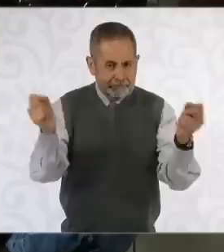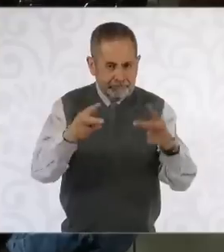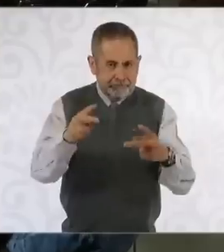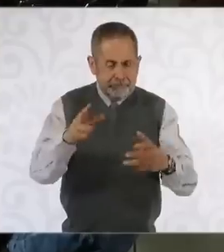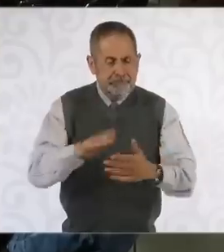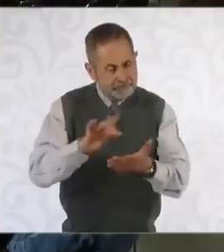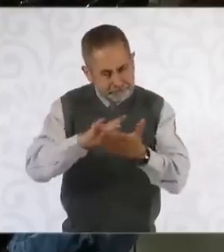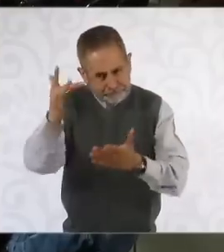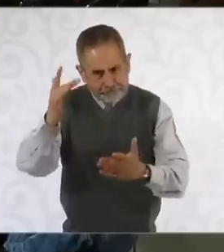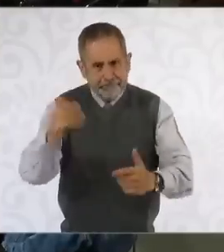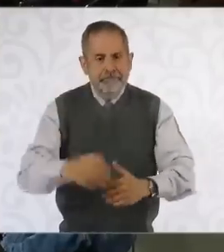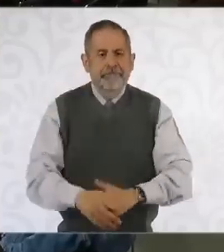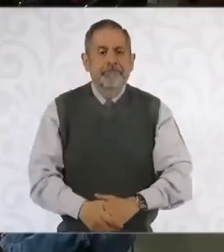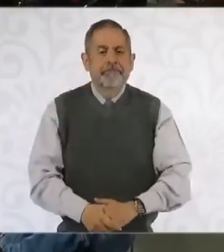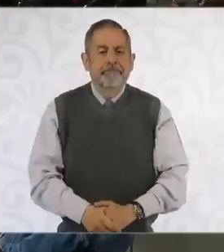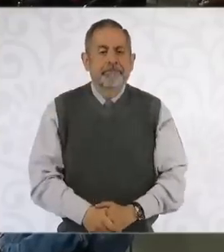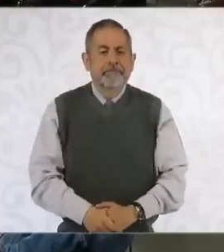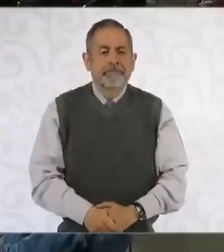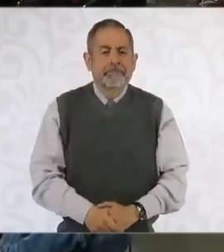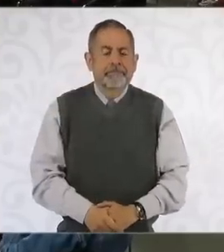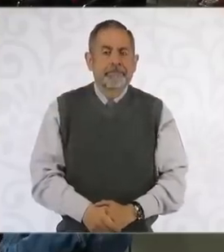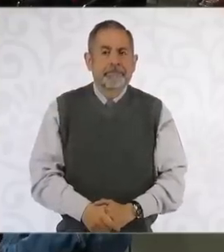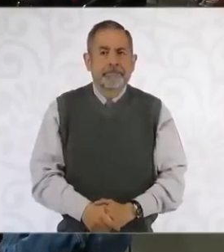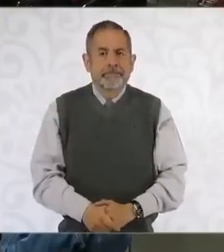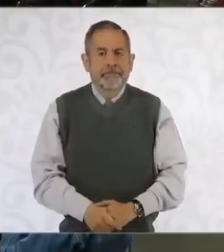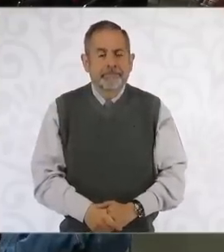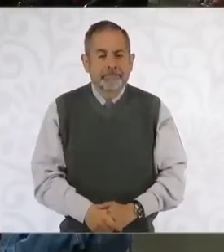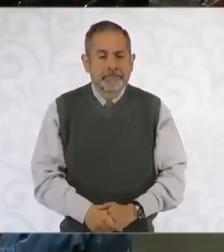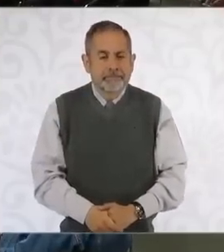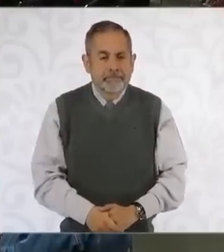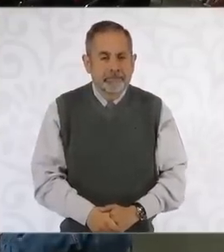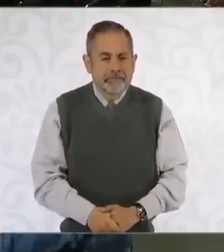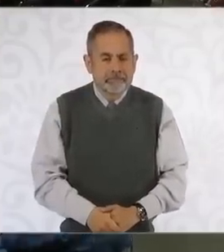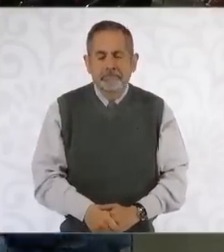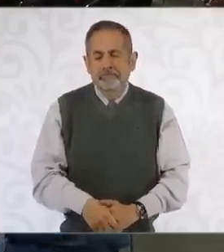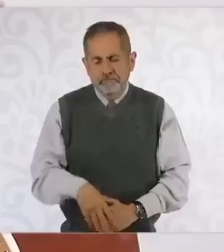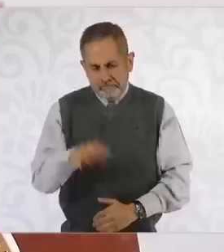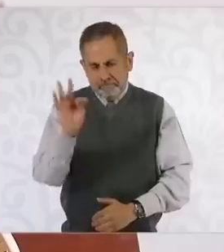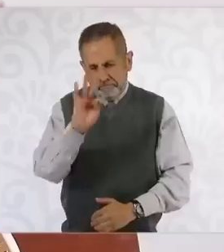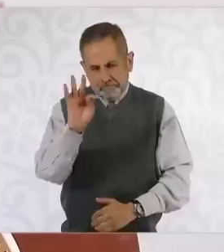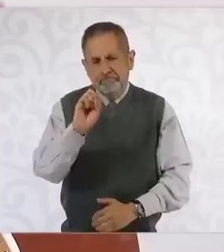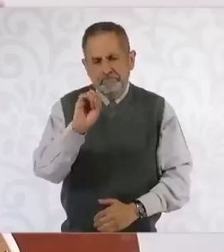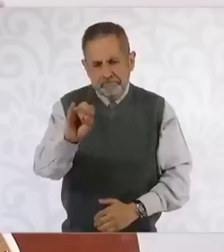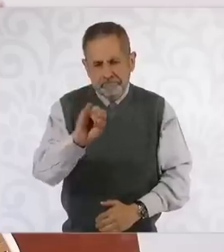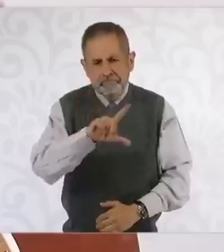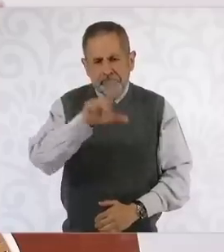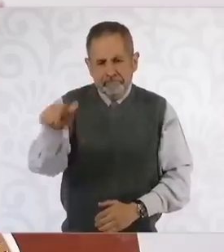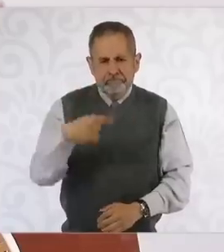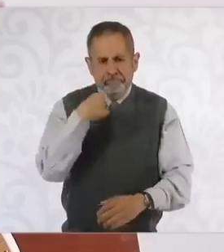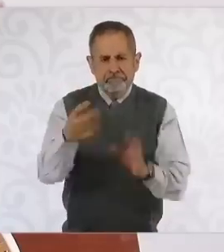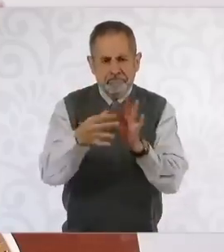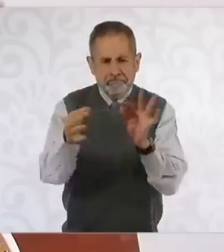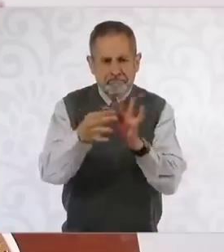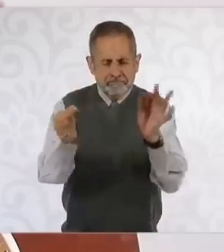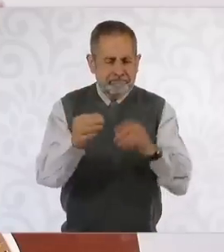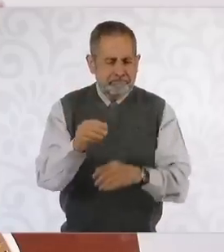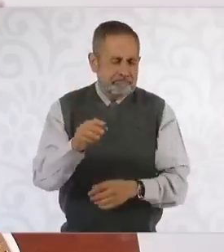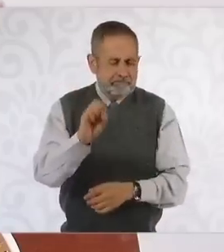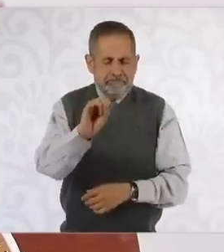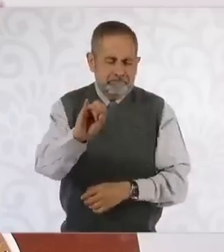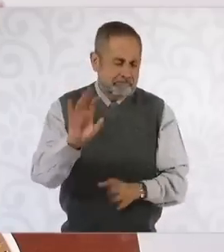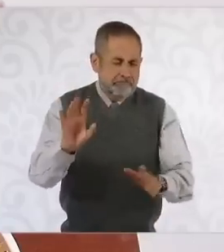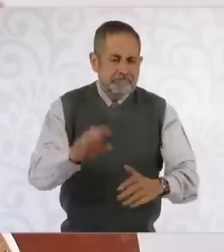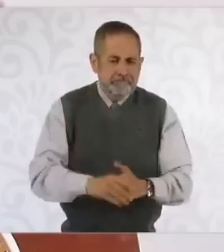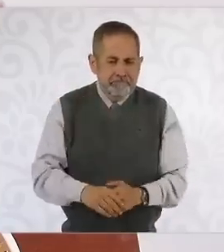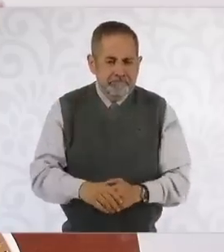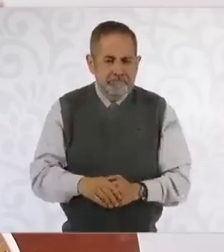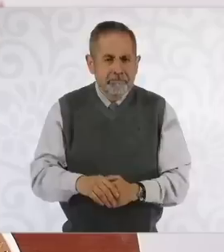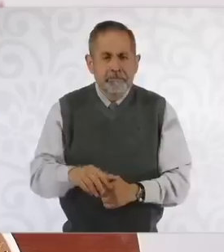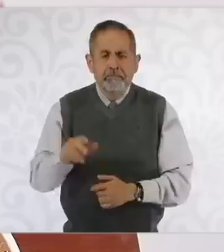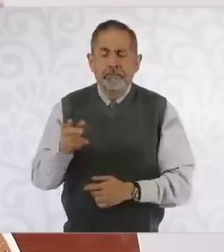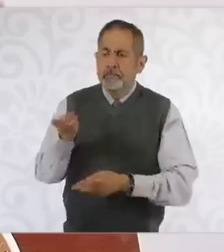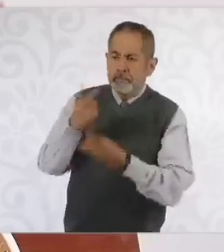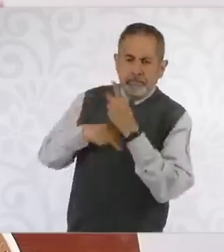Gracias Tal vez sí ya les platicamos porque viene regresamos el martes no muy tarde Así